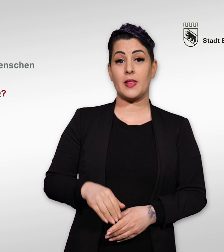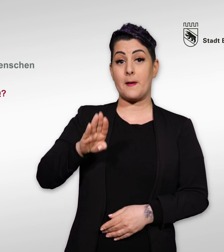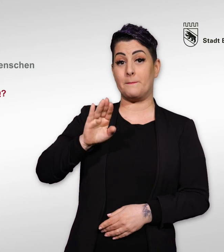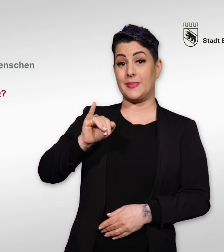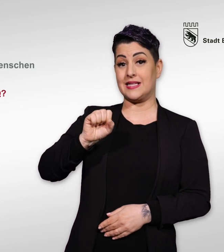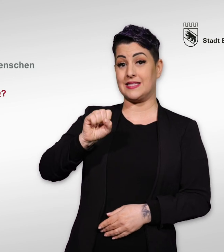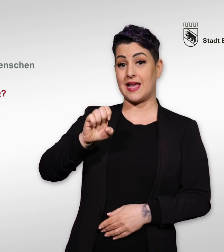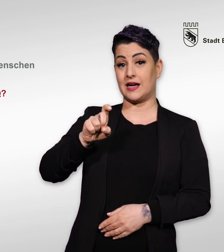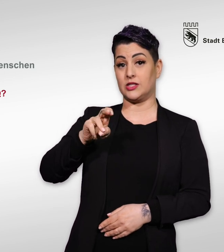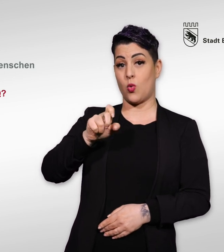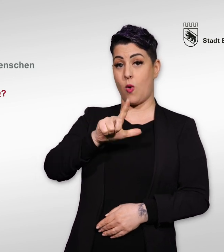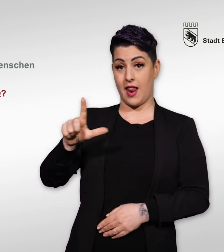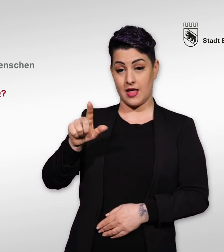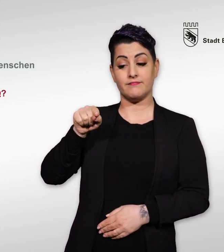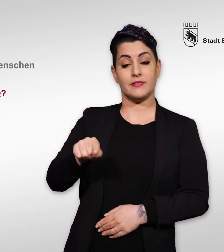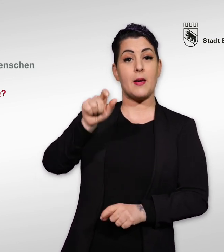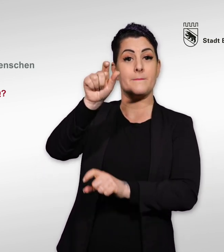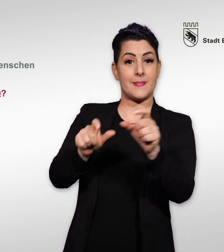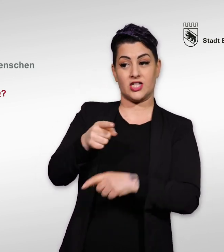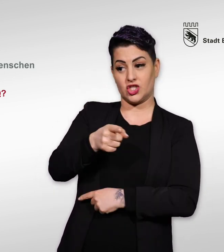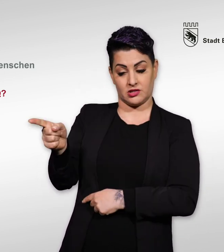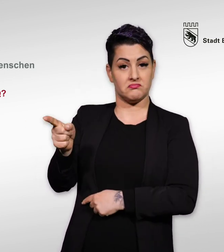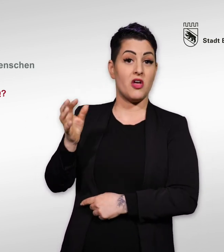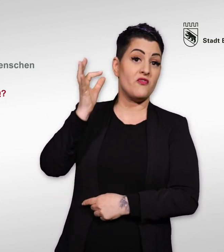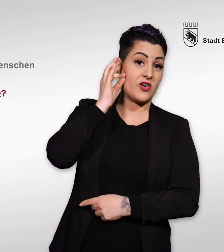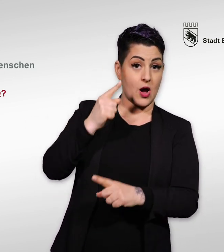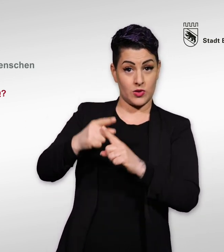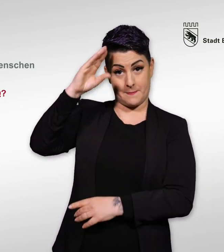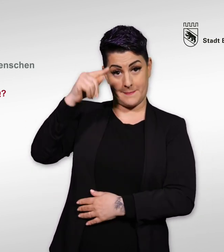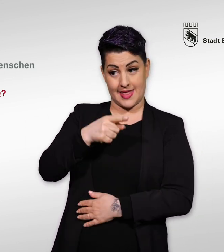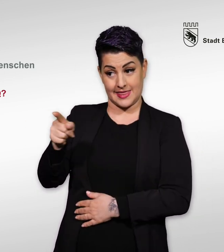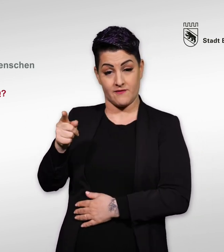Bisexuelle sind Menschen, die sich in Frauen und in Männer verlieben können